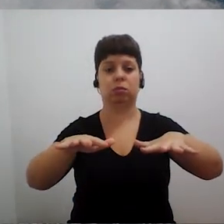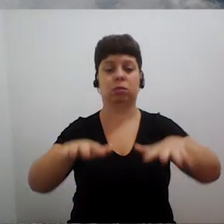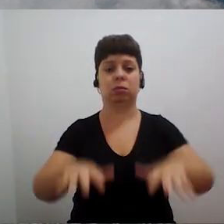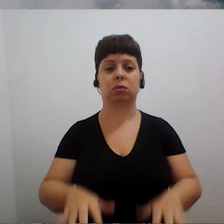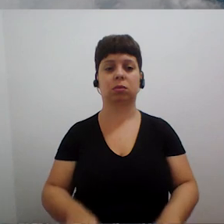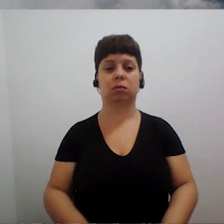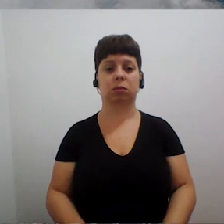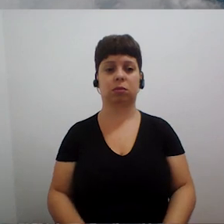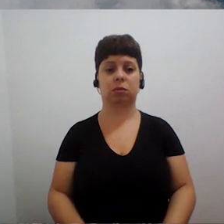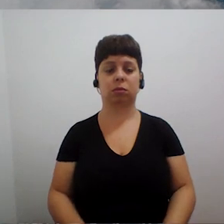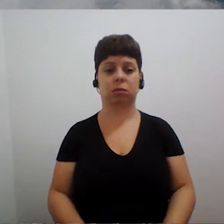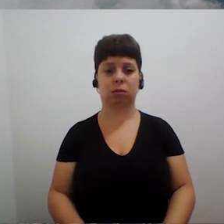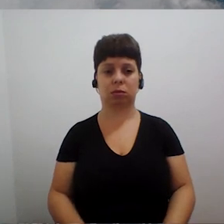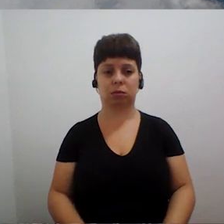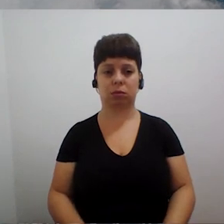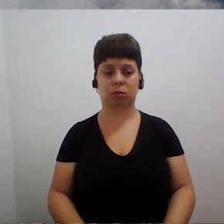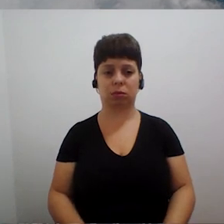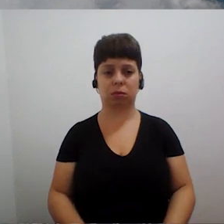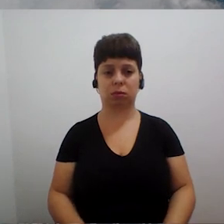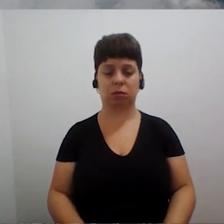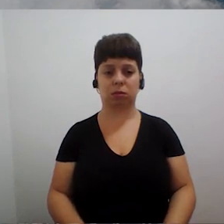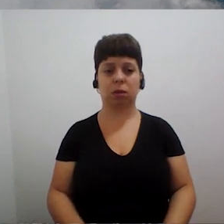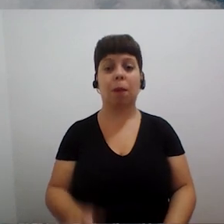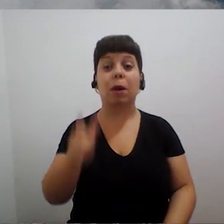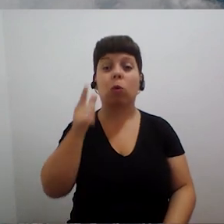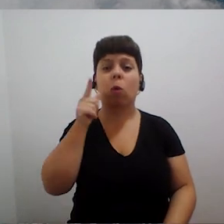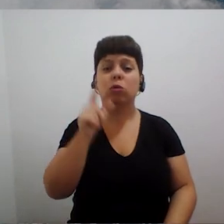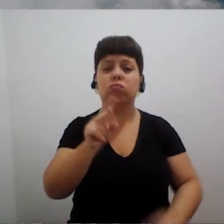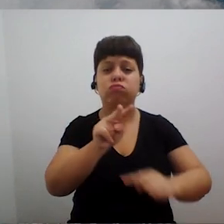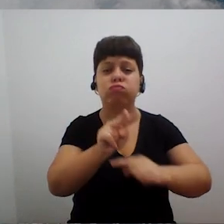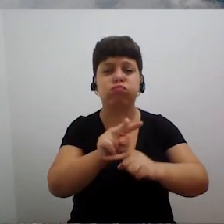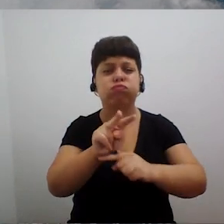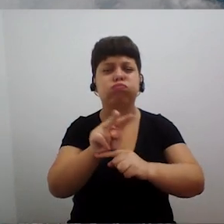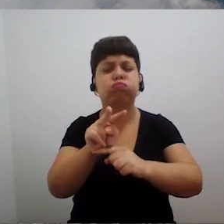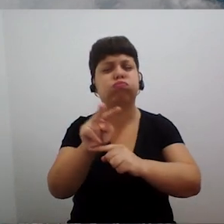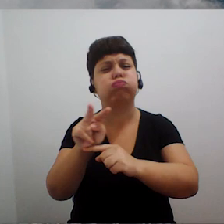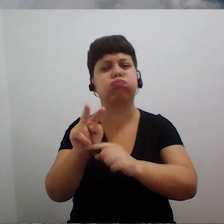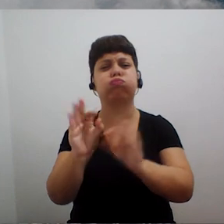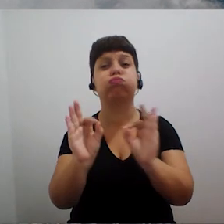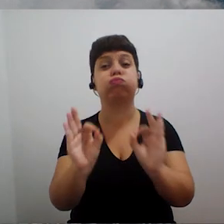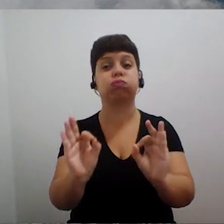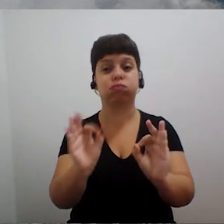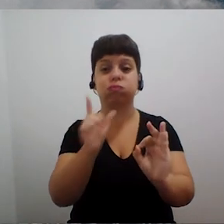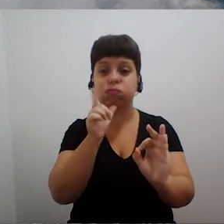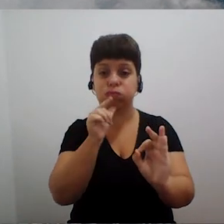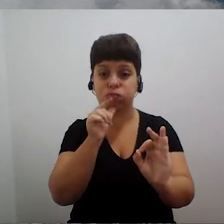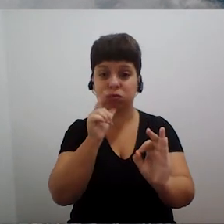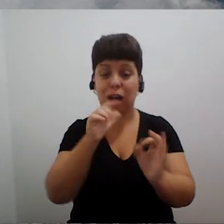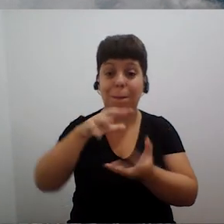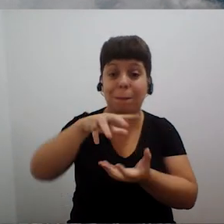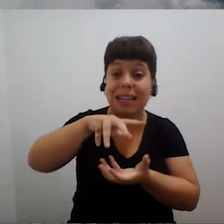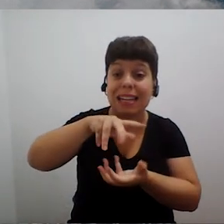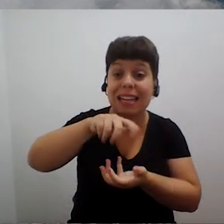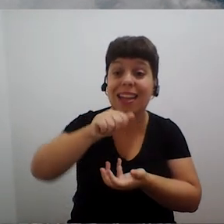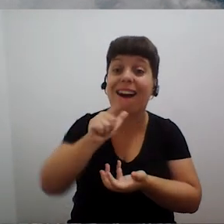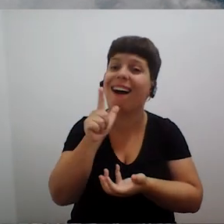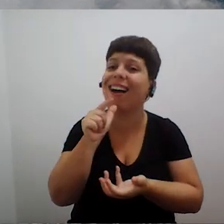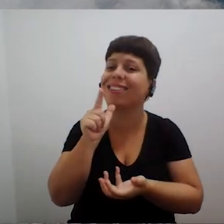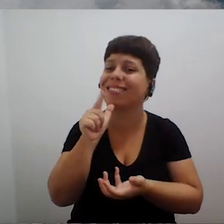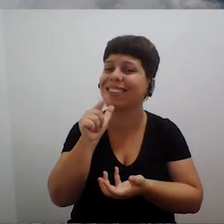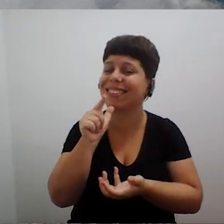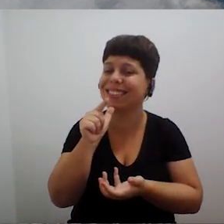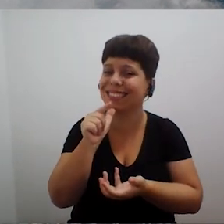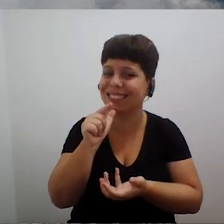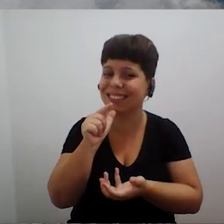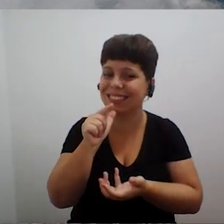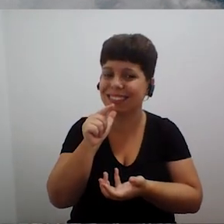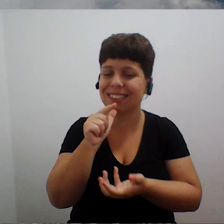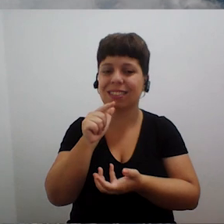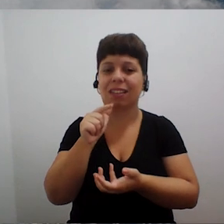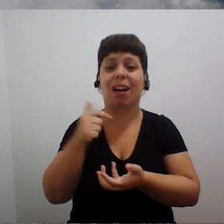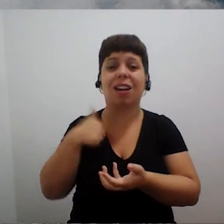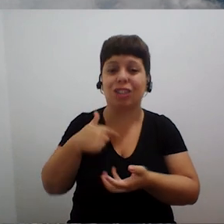a conservação da integridade da água né? o planeta água ele nos serve desde que nós nascemos